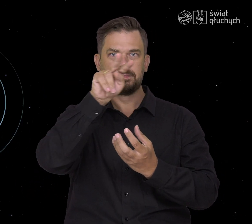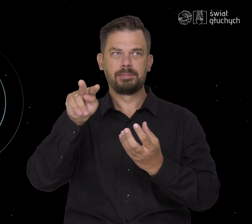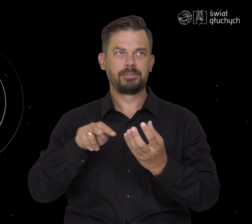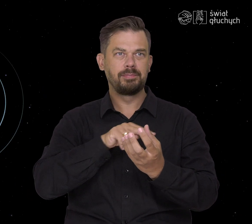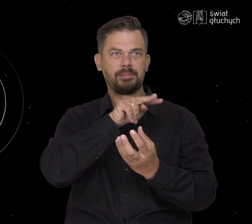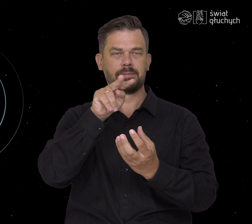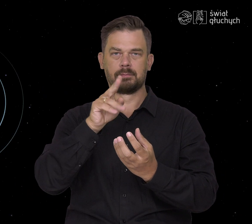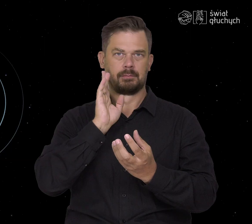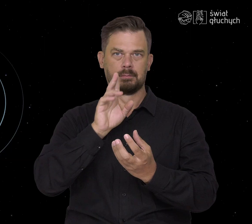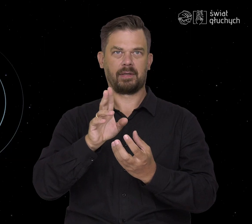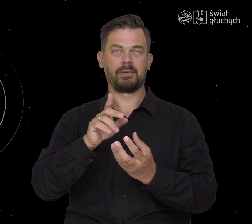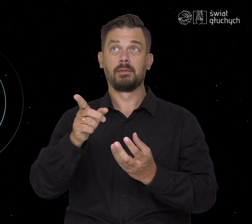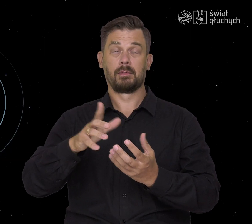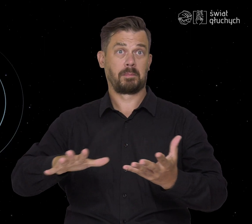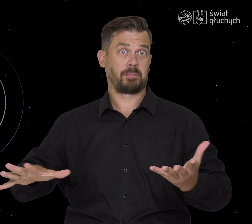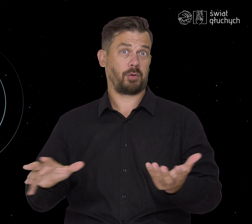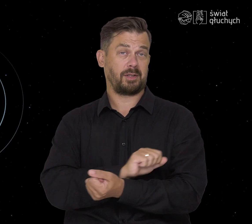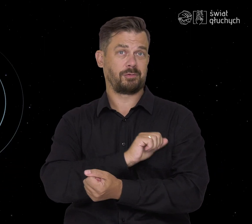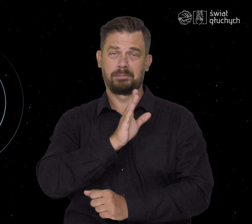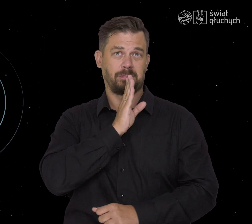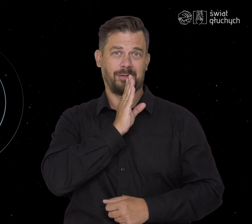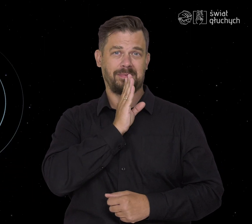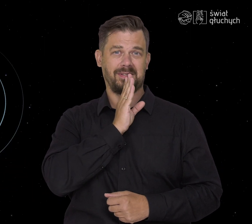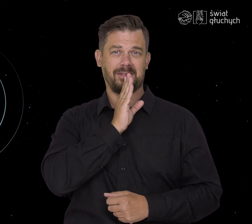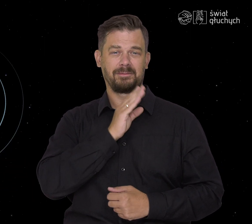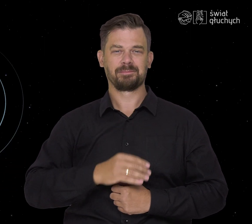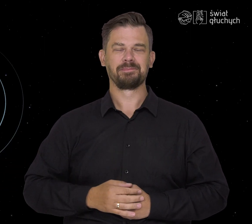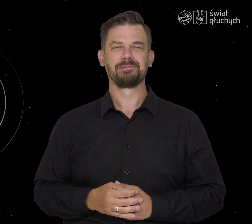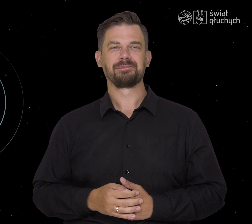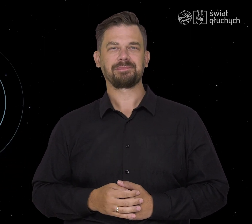One wyglądają dosłownie, jakby przetrwały jakąś potężną kosmiczną apokalipsę.